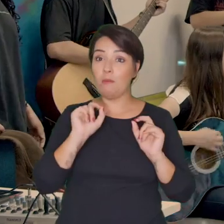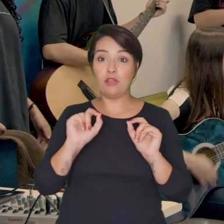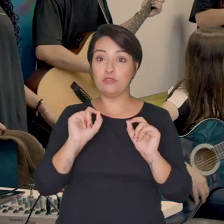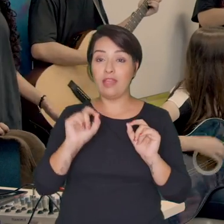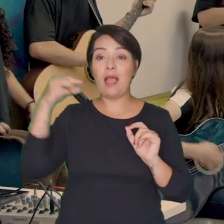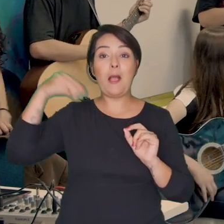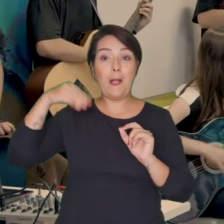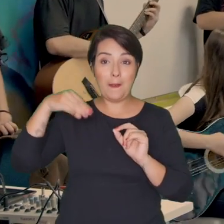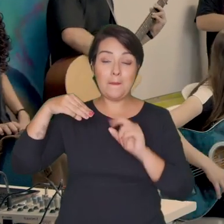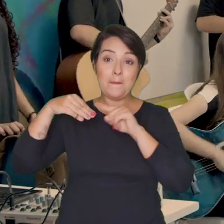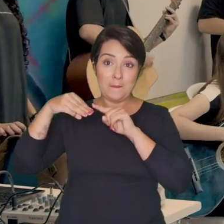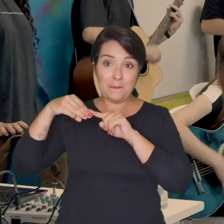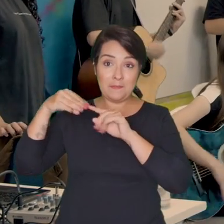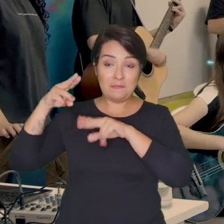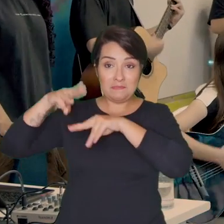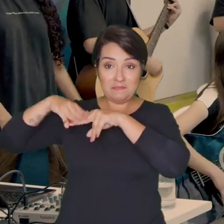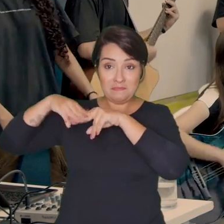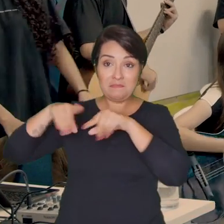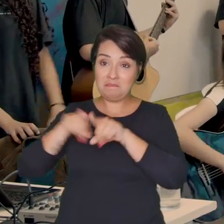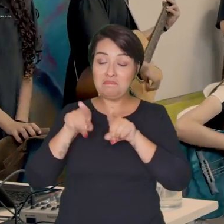a matemática também é uma música, porém colorida.